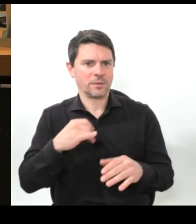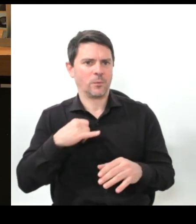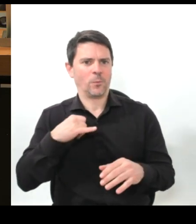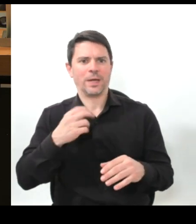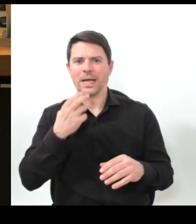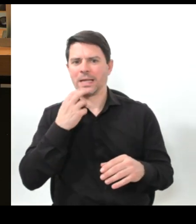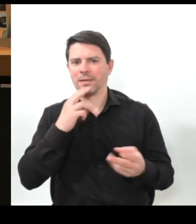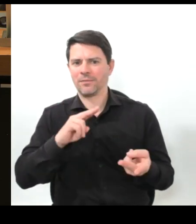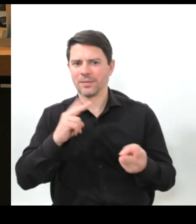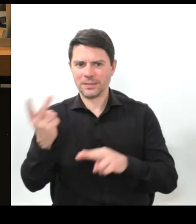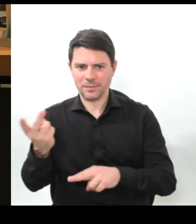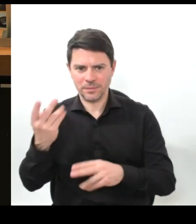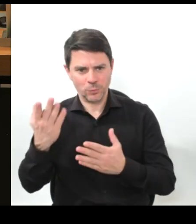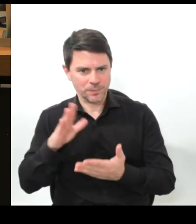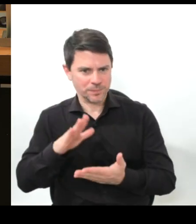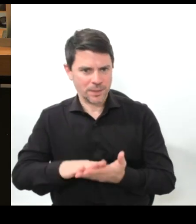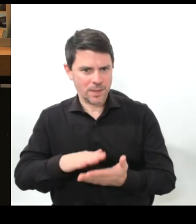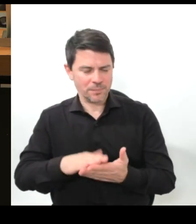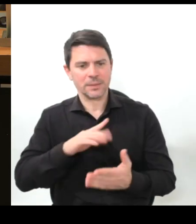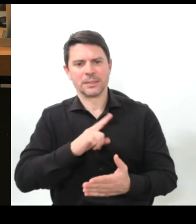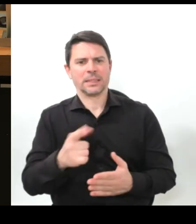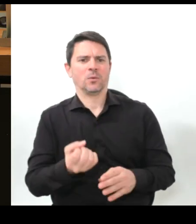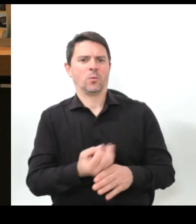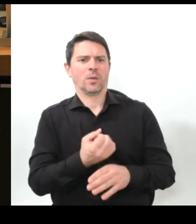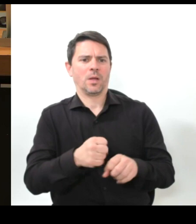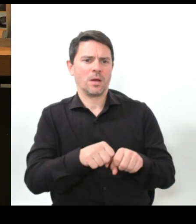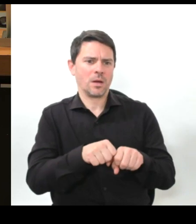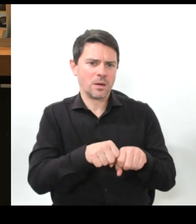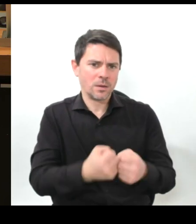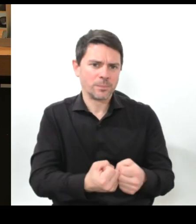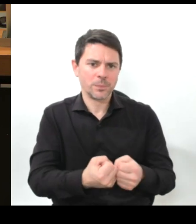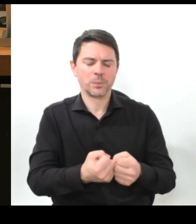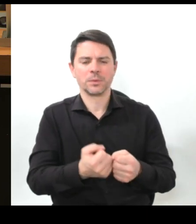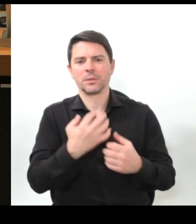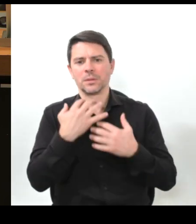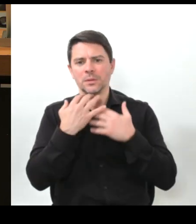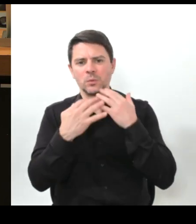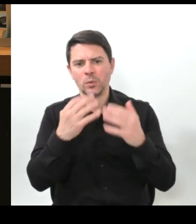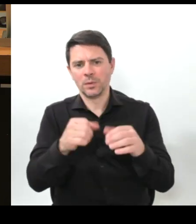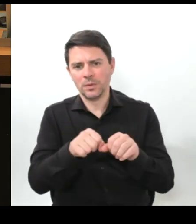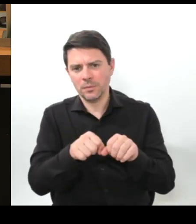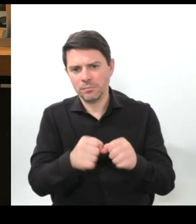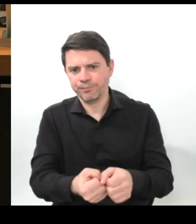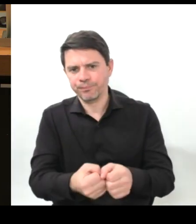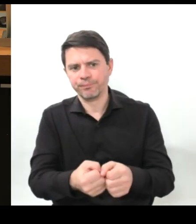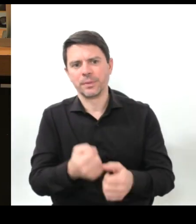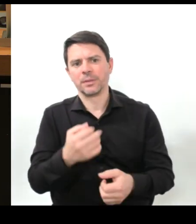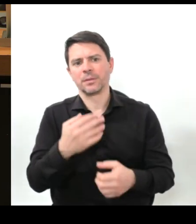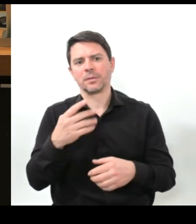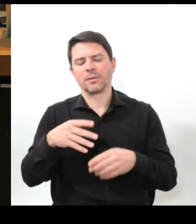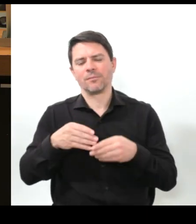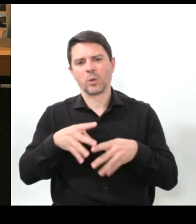auch nur 25 % unserer Energieversorgung absichern zu wollen. Es geht nicht. Das müssen Sie langsam begreifen.